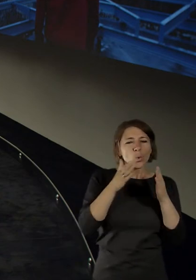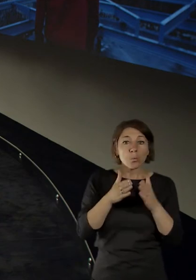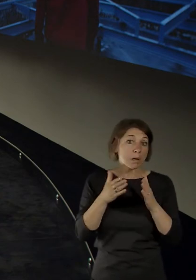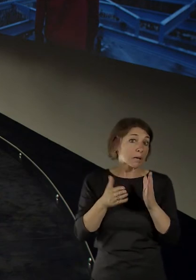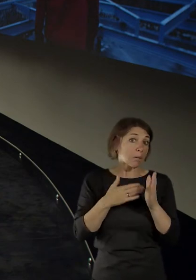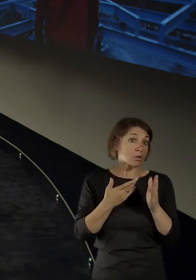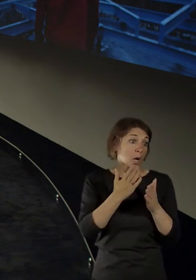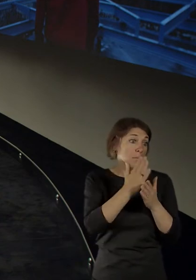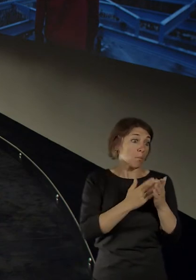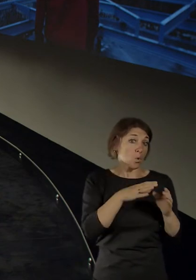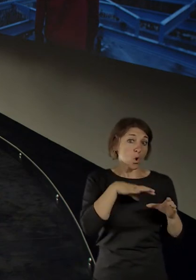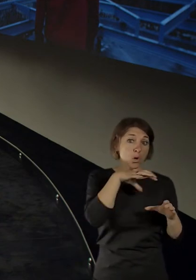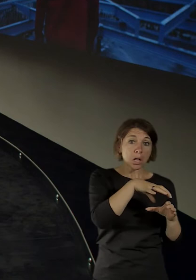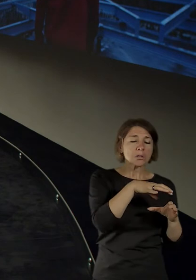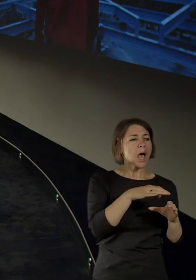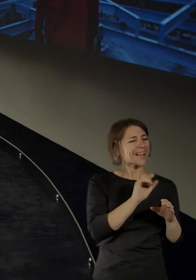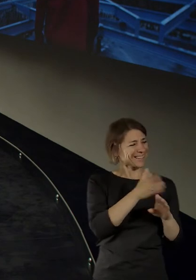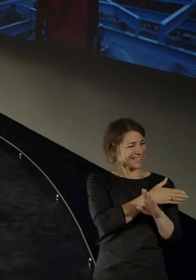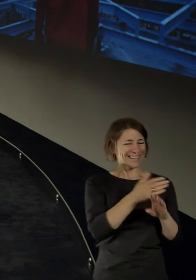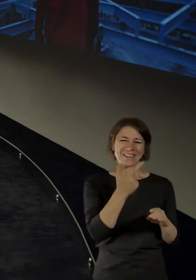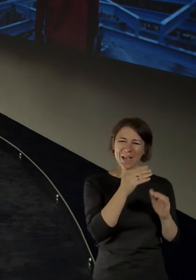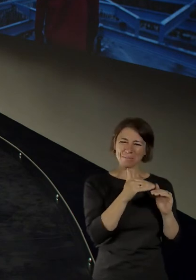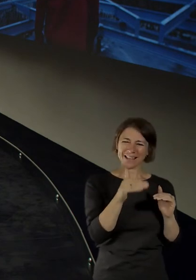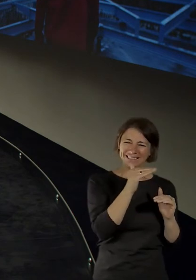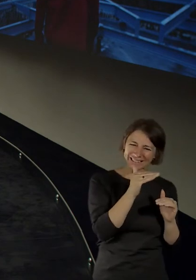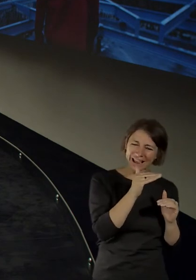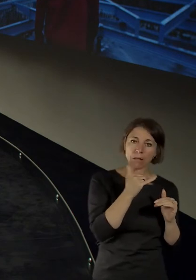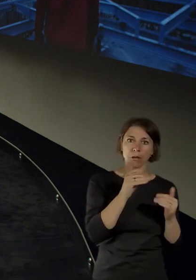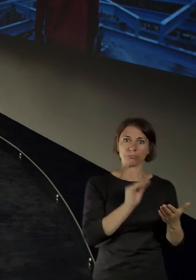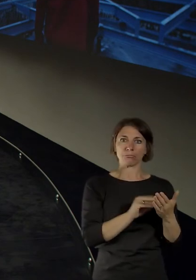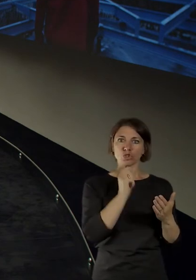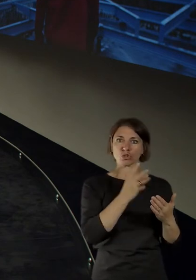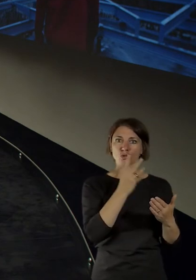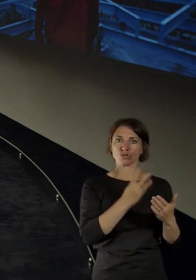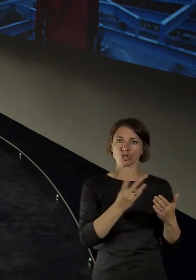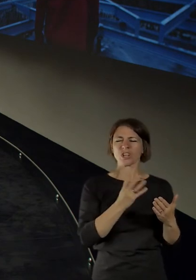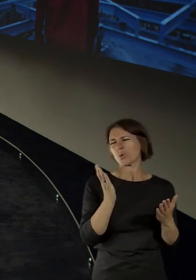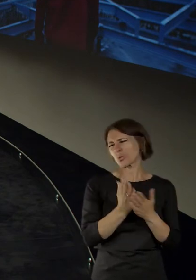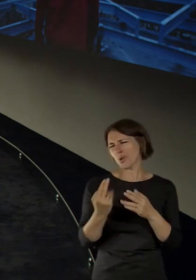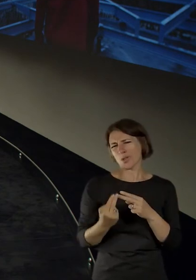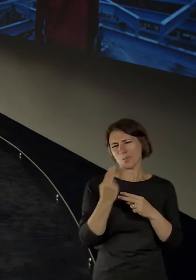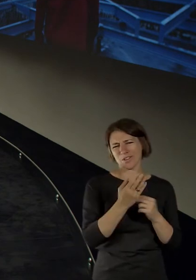a my tam máme čtyřku a podobně. Ale mám pocit, že tomu jsme se věnovali už hodně, že jsme na to odpovídali mockrát. A ty dotazy tady vlastně teď nejsou.